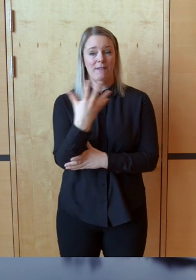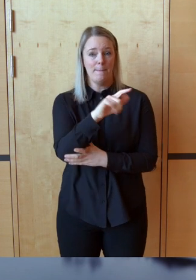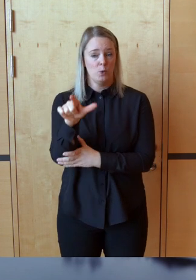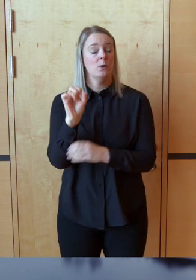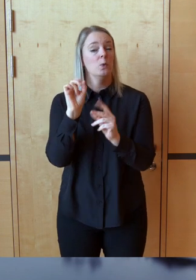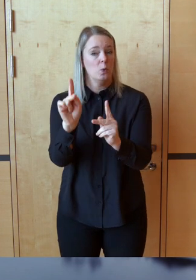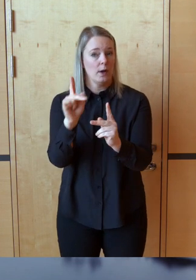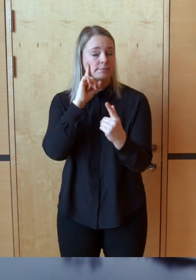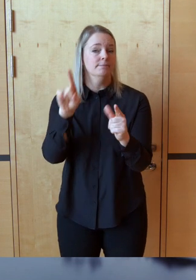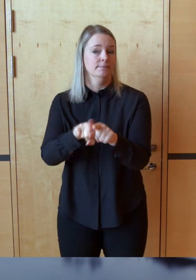Betydligt bättre